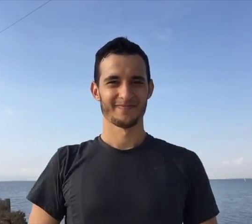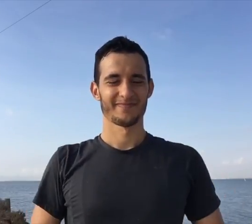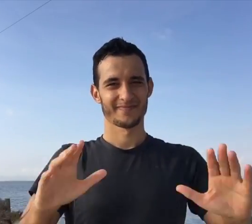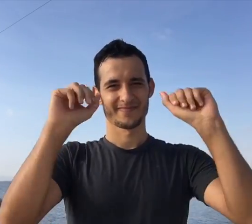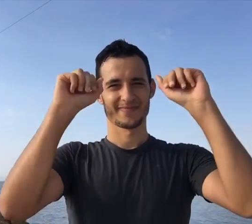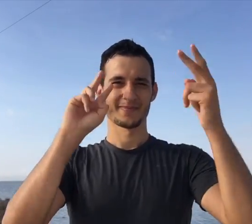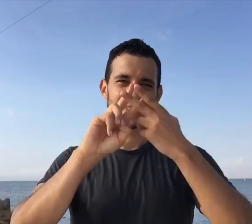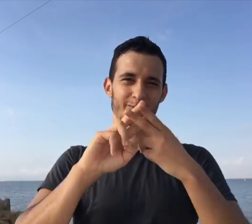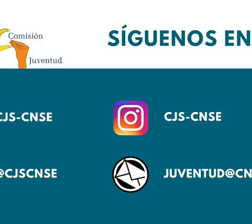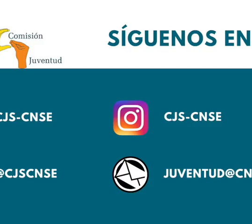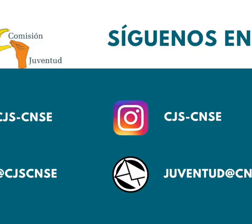¡Hasta pronto!